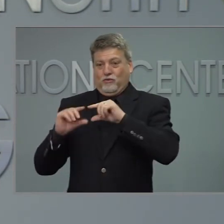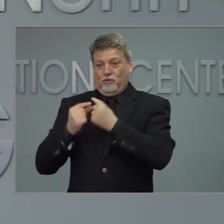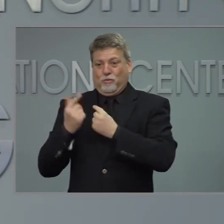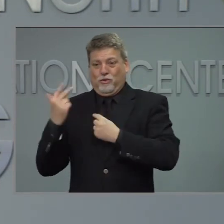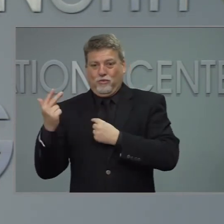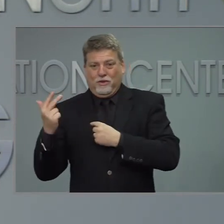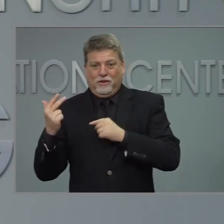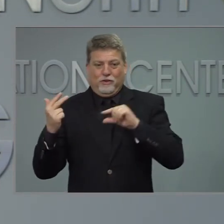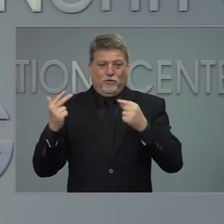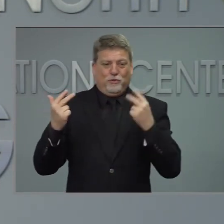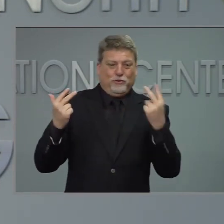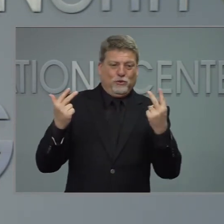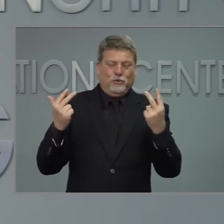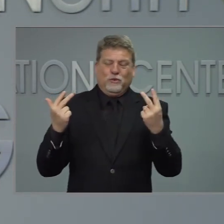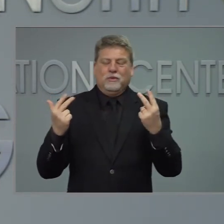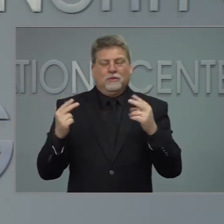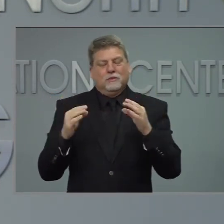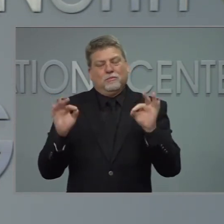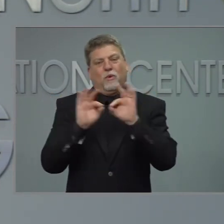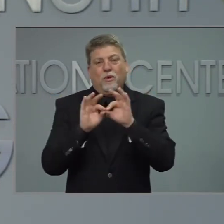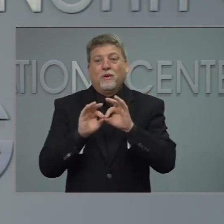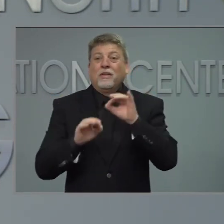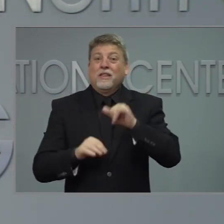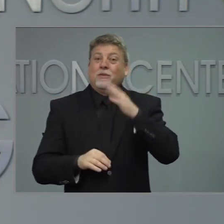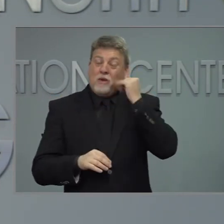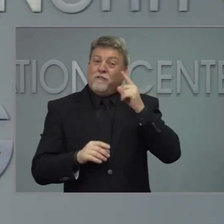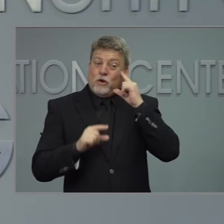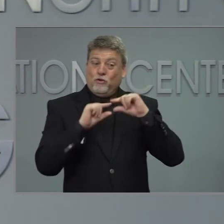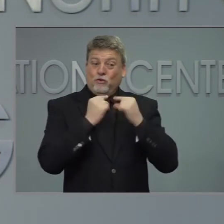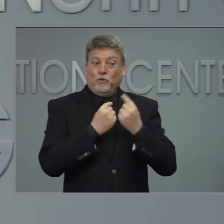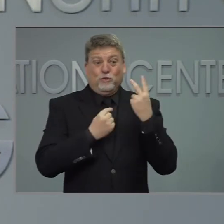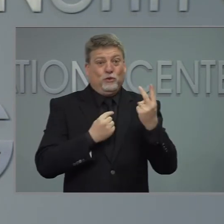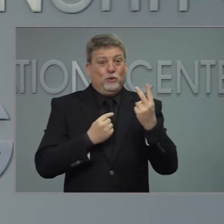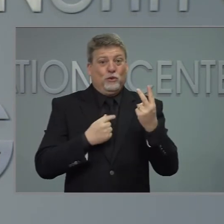primera línea y los mayores de sesenta y cinco años se vacunen es por eso,